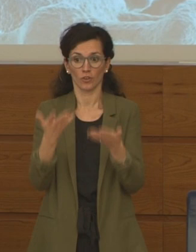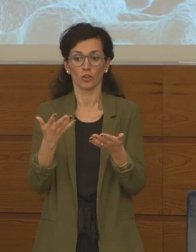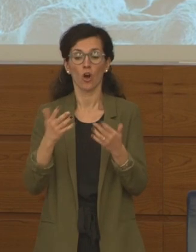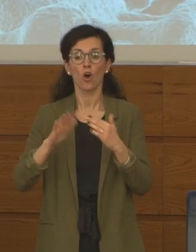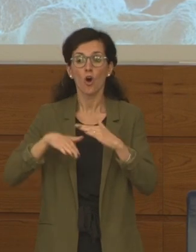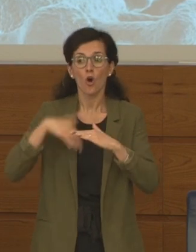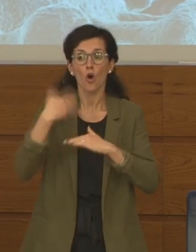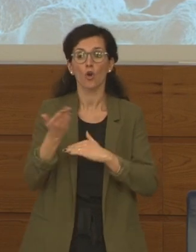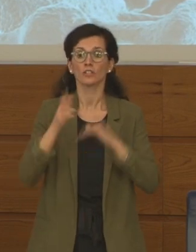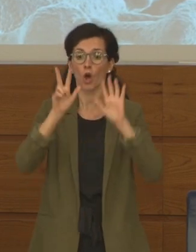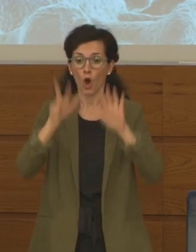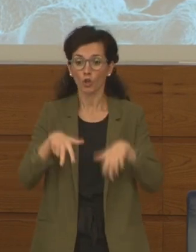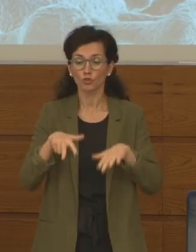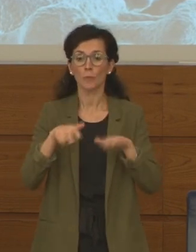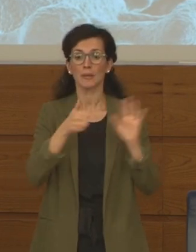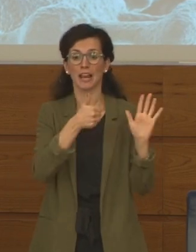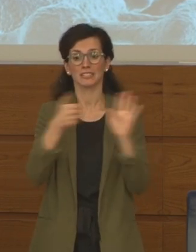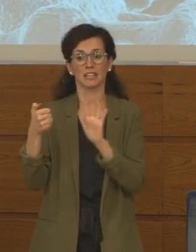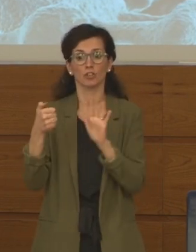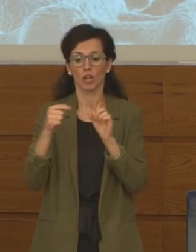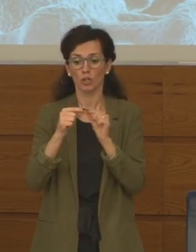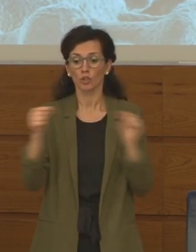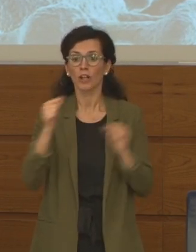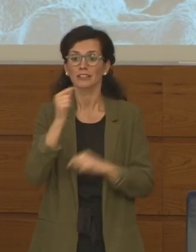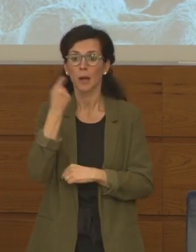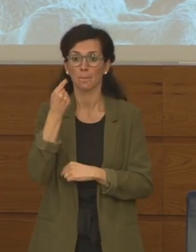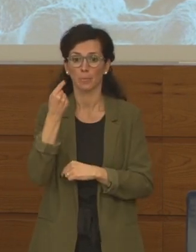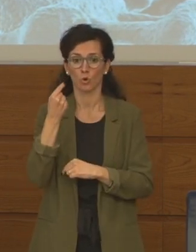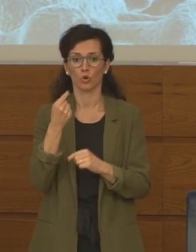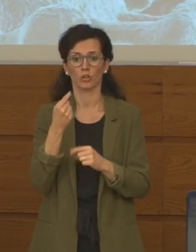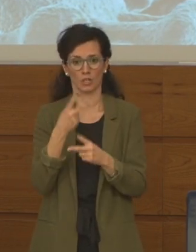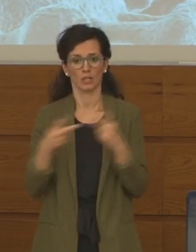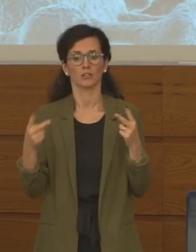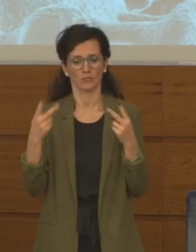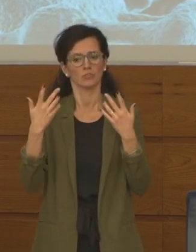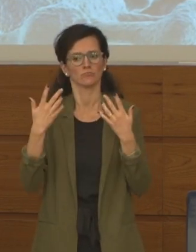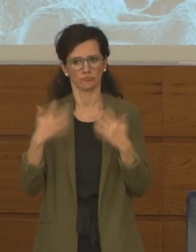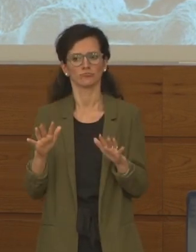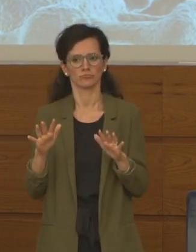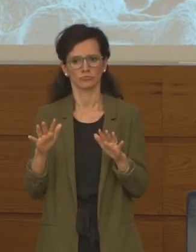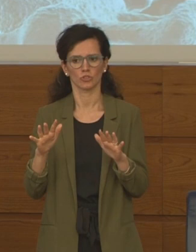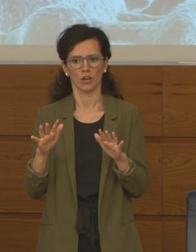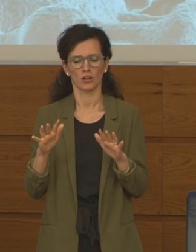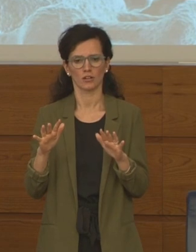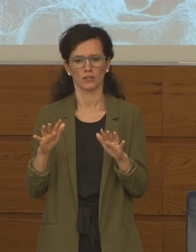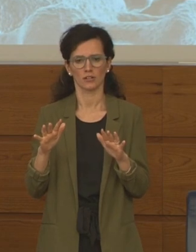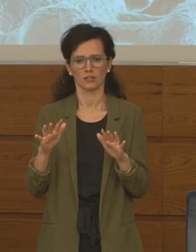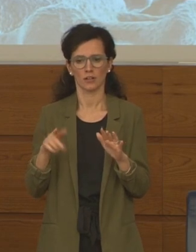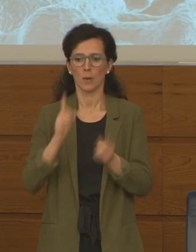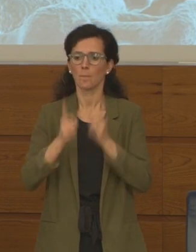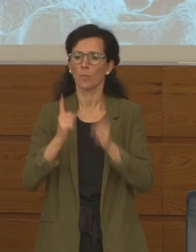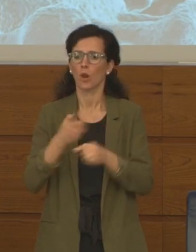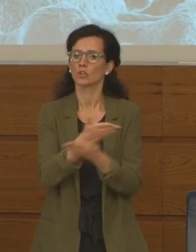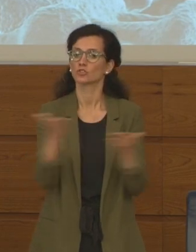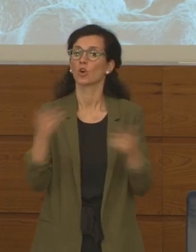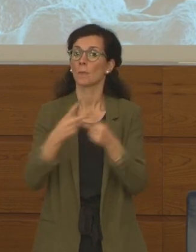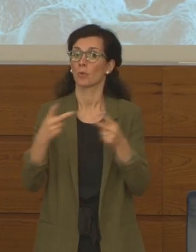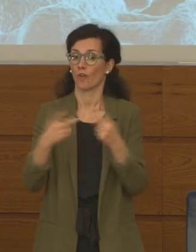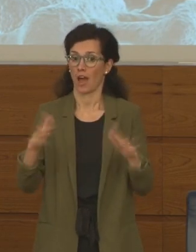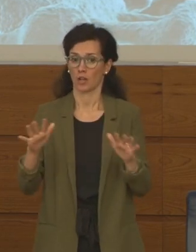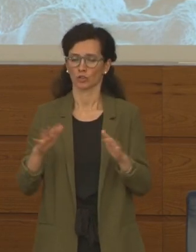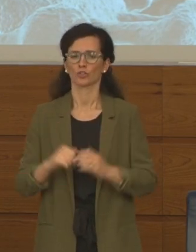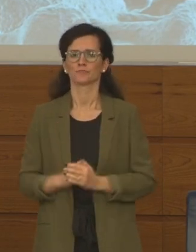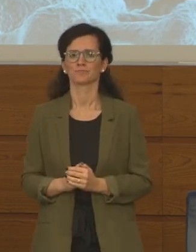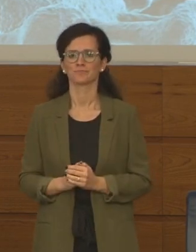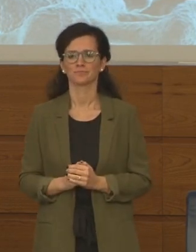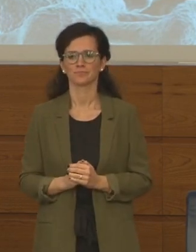oltre 8.600 tamponi che sono stati realizzati sulla popolazione. È proseguita